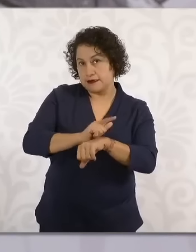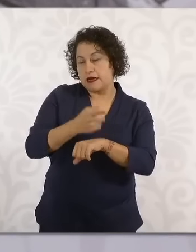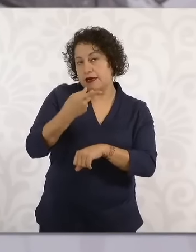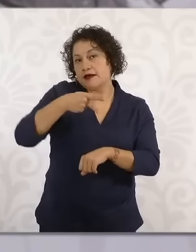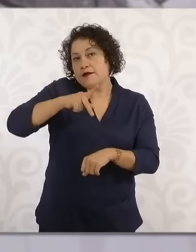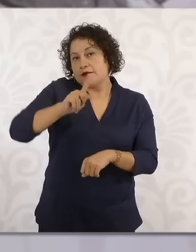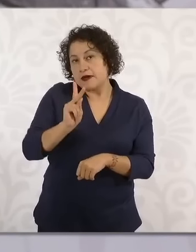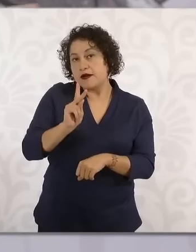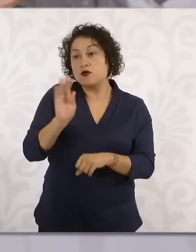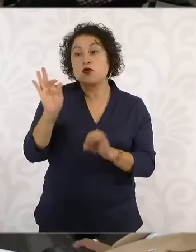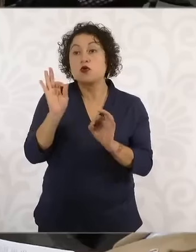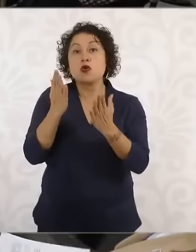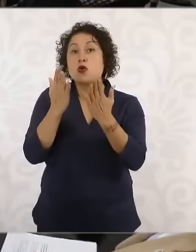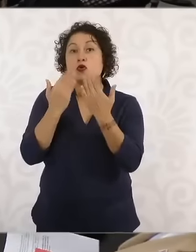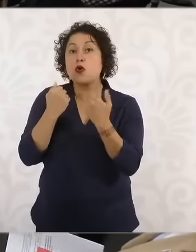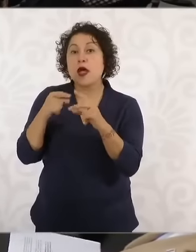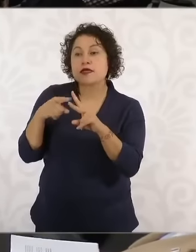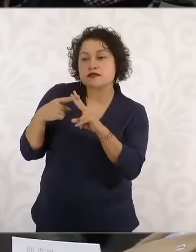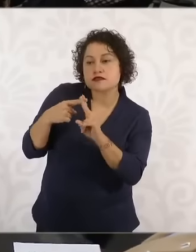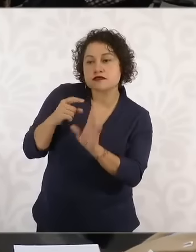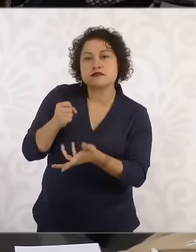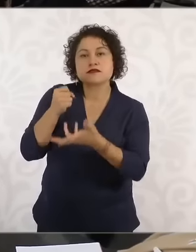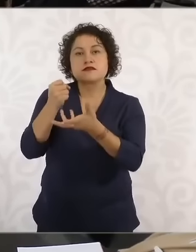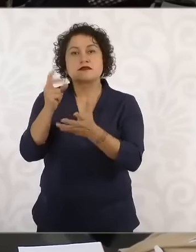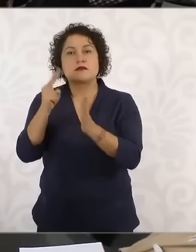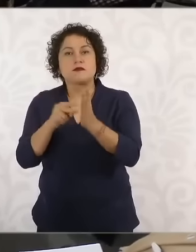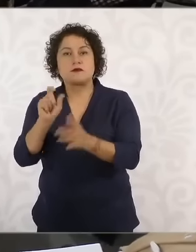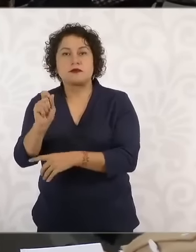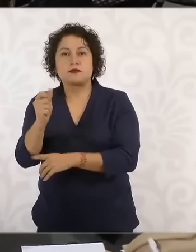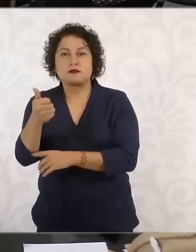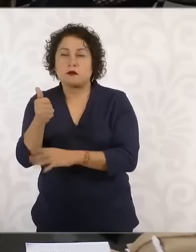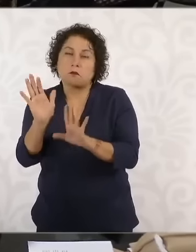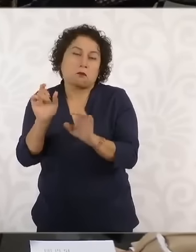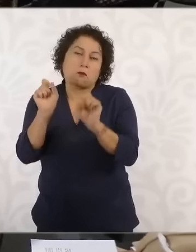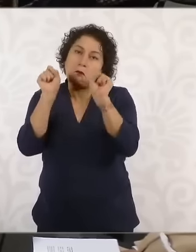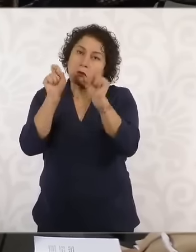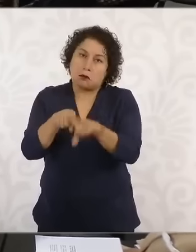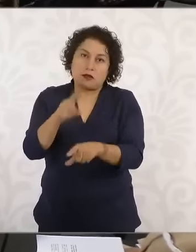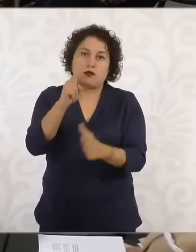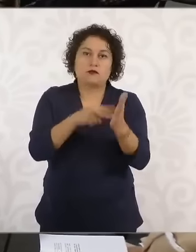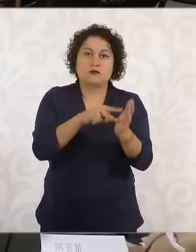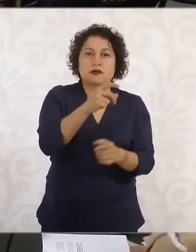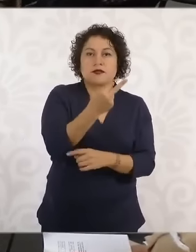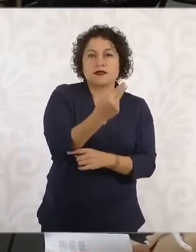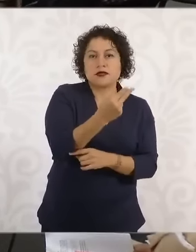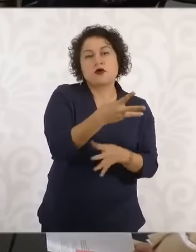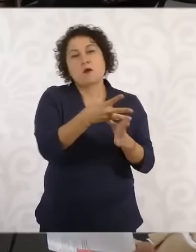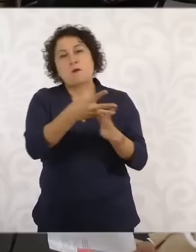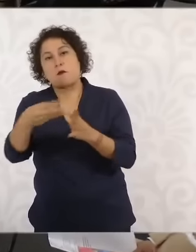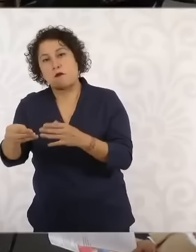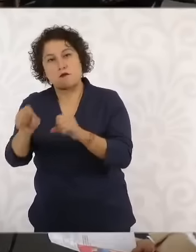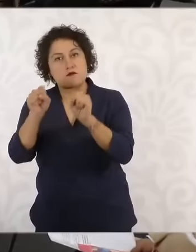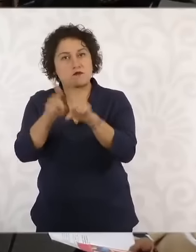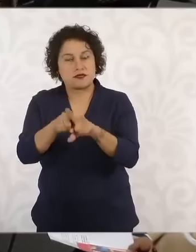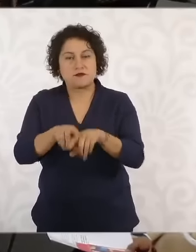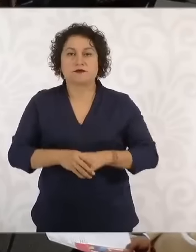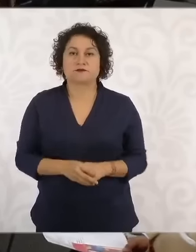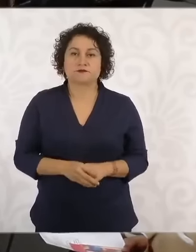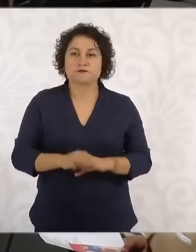que hablé bien de Raquel, de Tony, de Grisela, una excelente servidora pública,